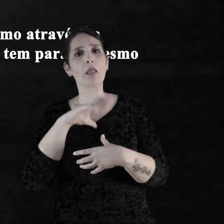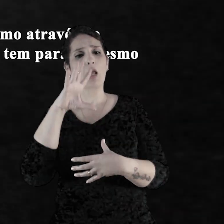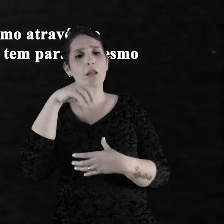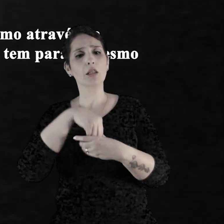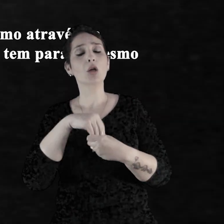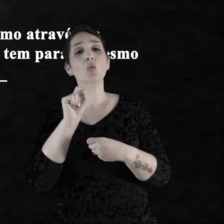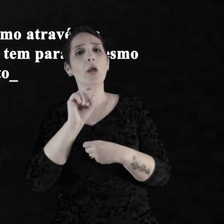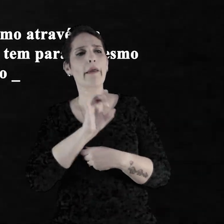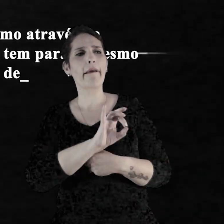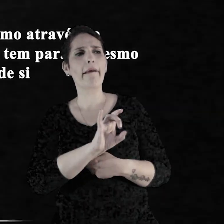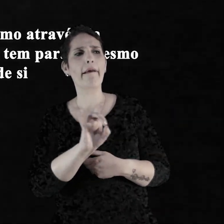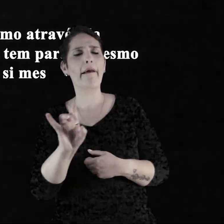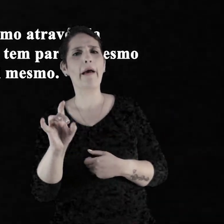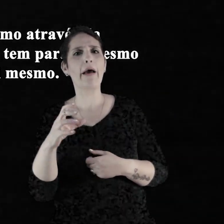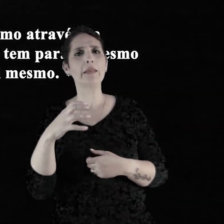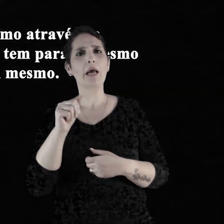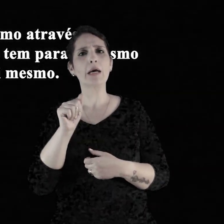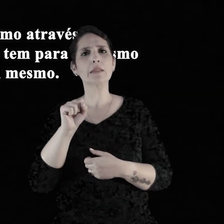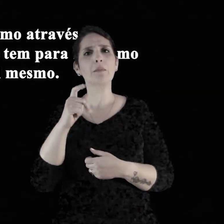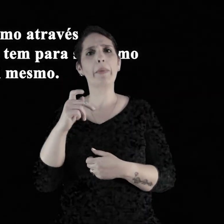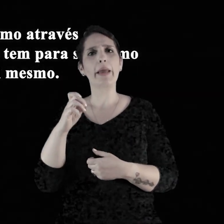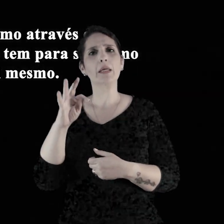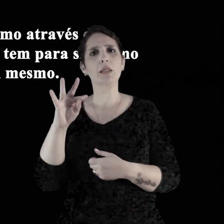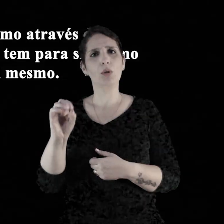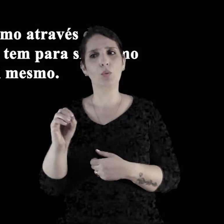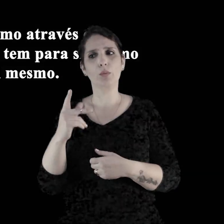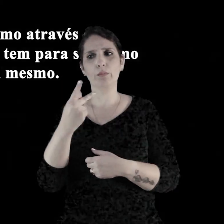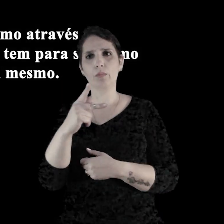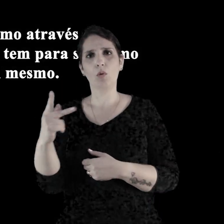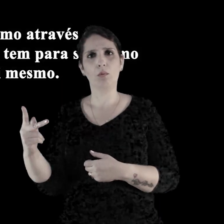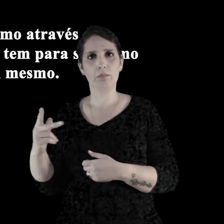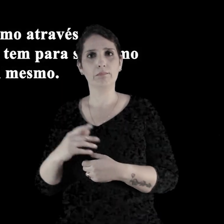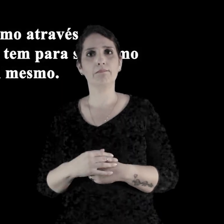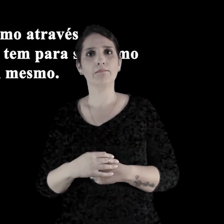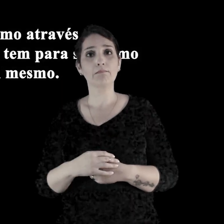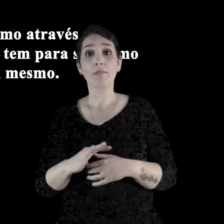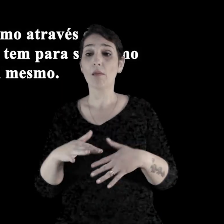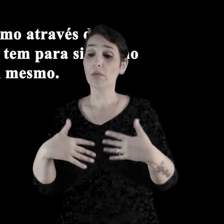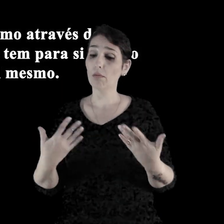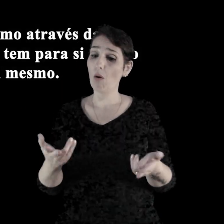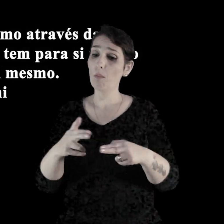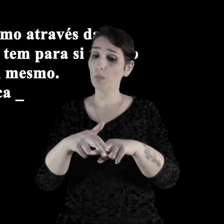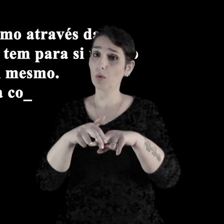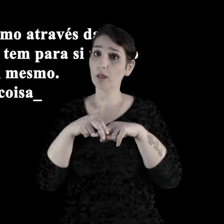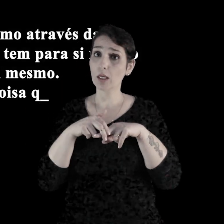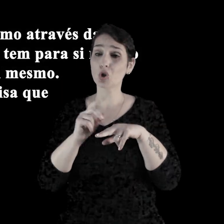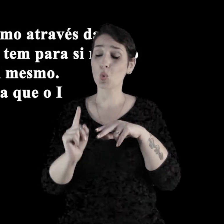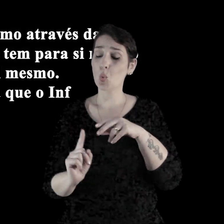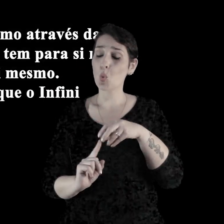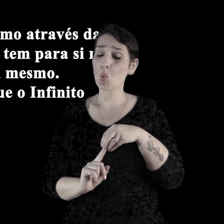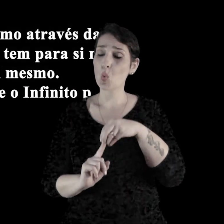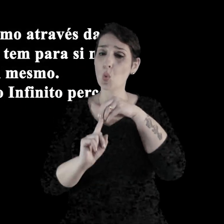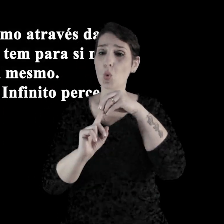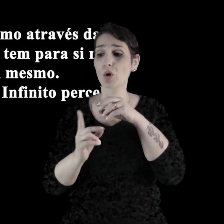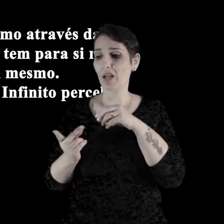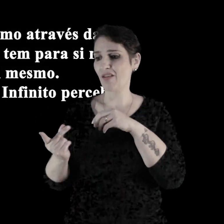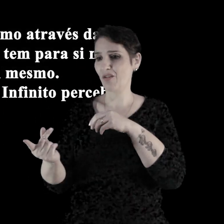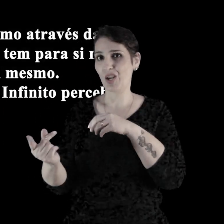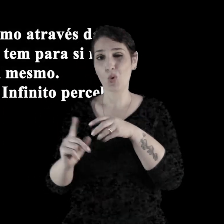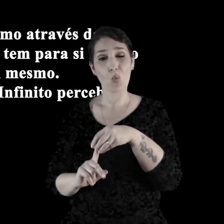em cada aspecto de si mesmo. Portanto, a única coisa que o infinito percebe